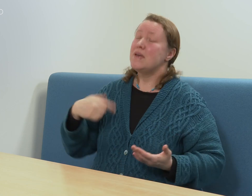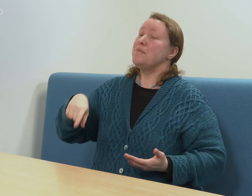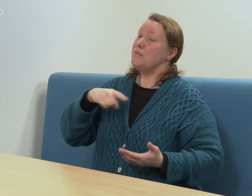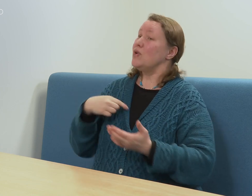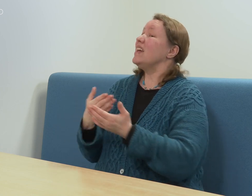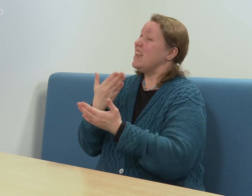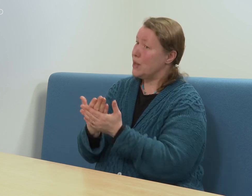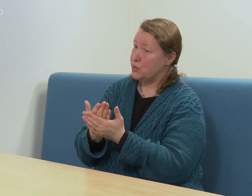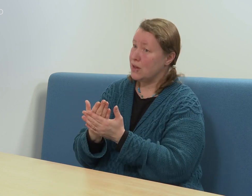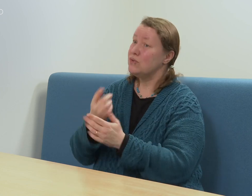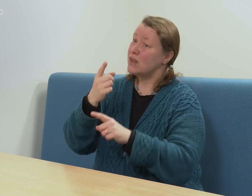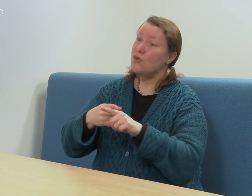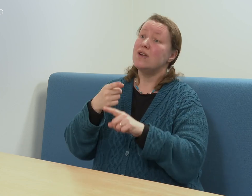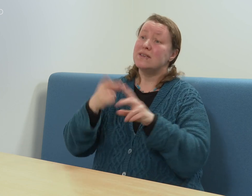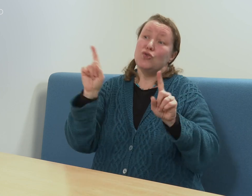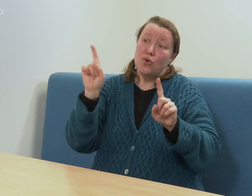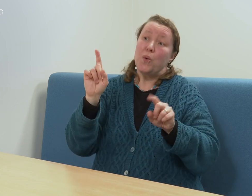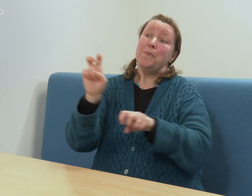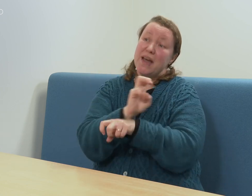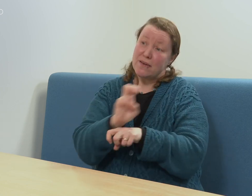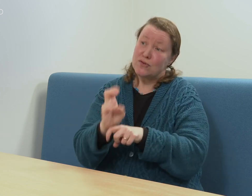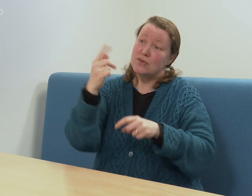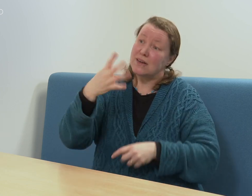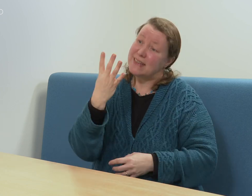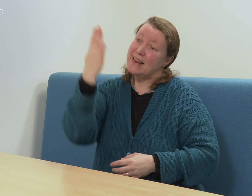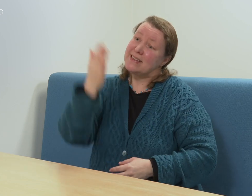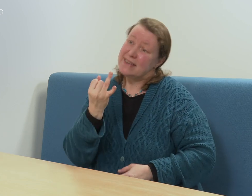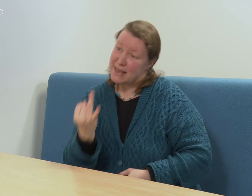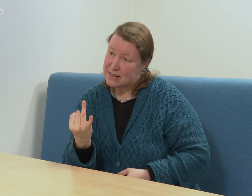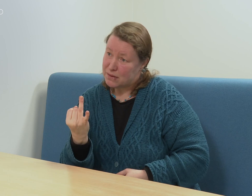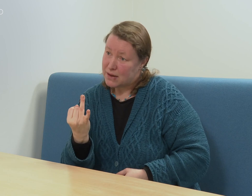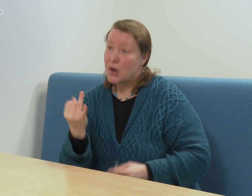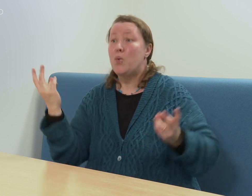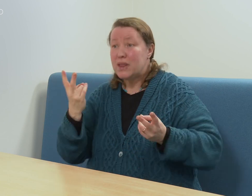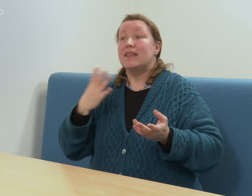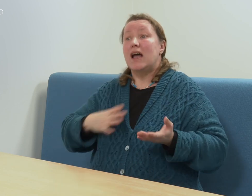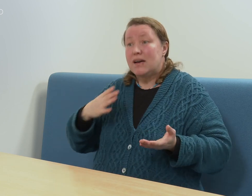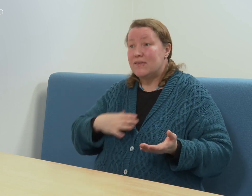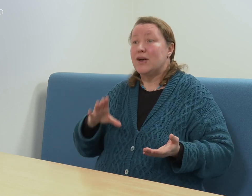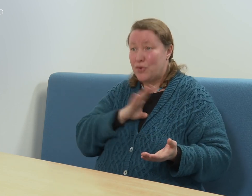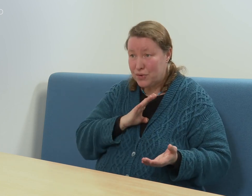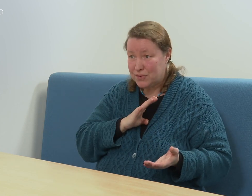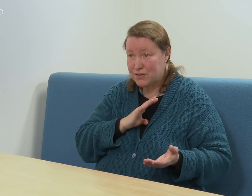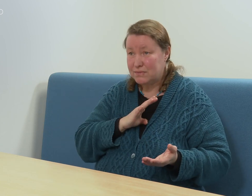Ehdotuksemme oli perustaa vuorokauden ympäri toimiva päivystyspalvelu, - koska sellaiselle on kuitenkin tarvetta.